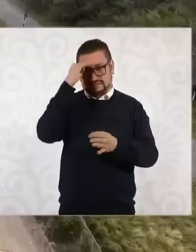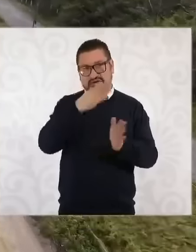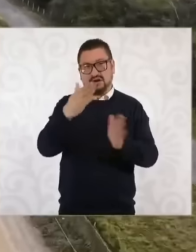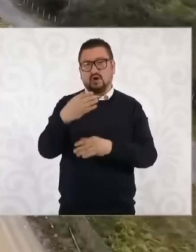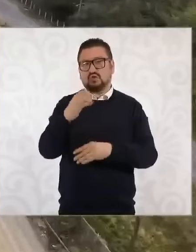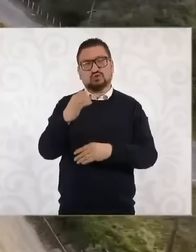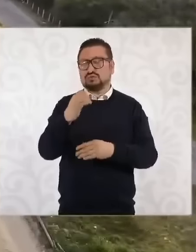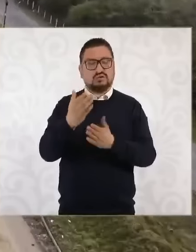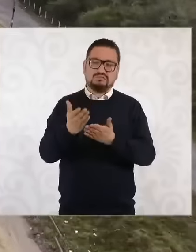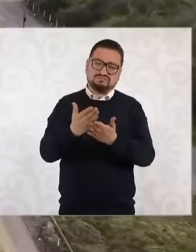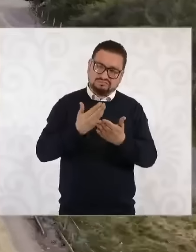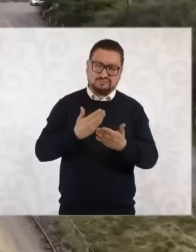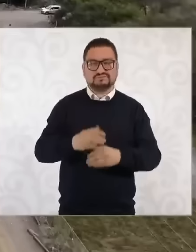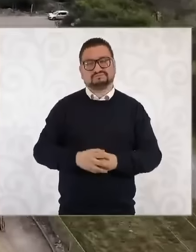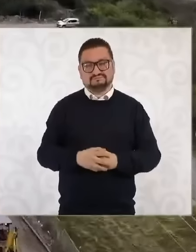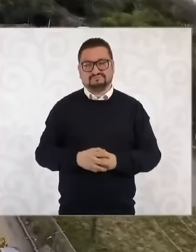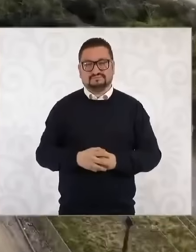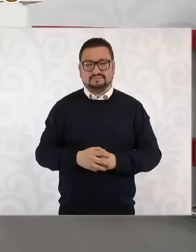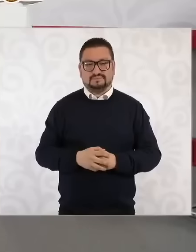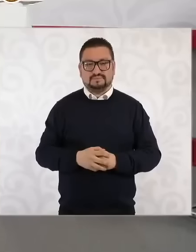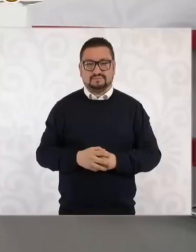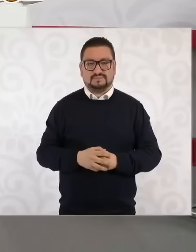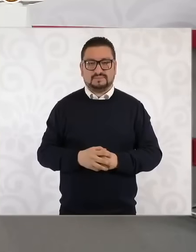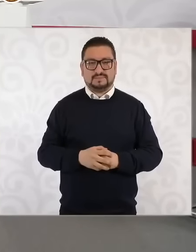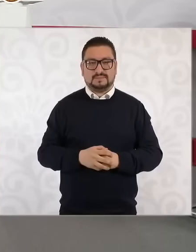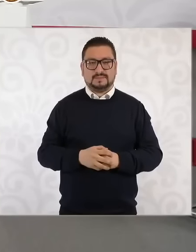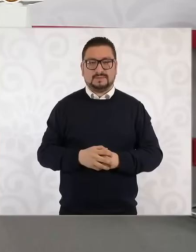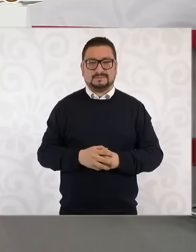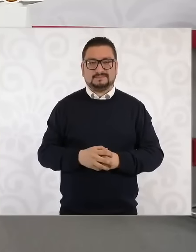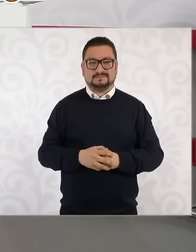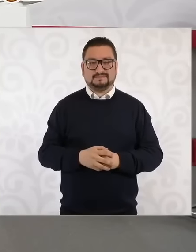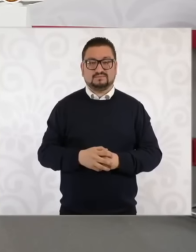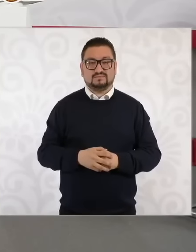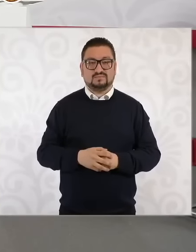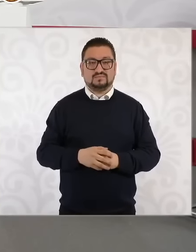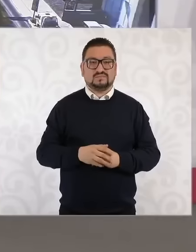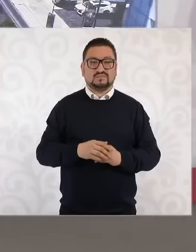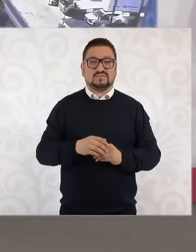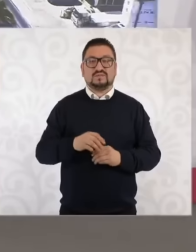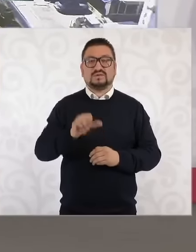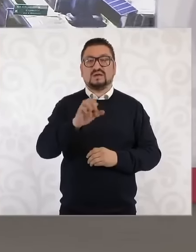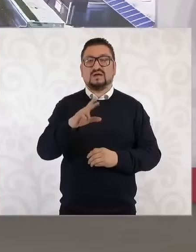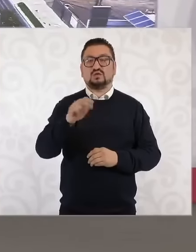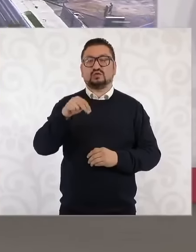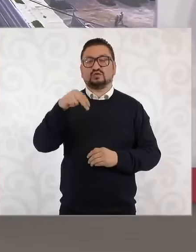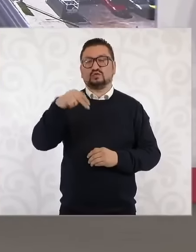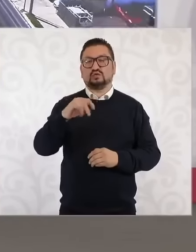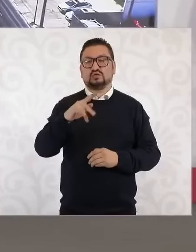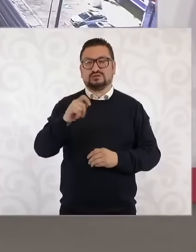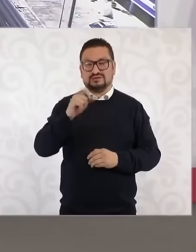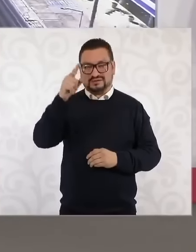de este año, se va a terminar antes. La siguiente Arconte en Colima. Este, la próxima semana se abre